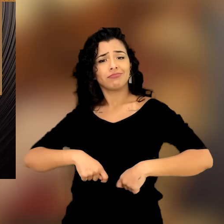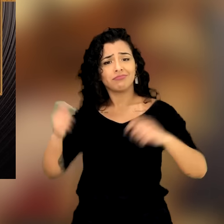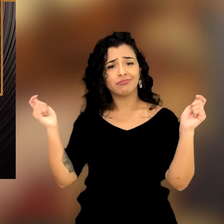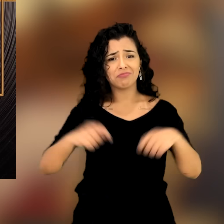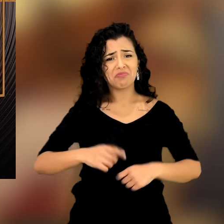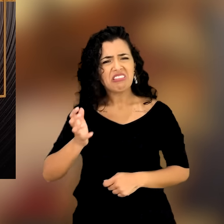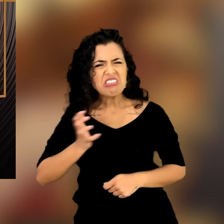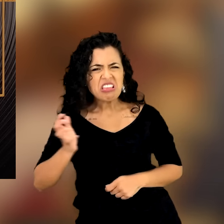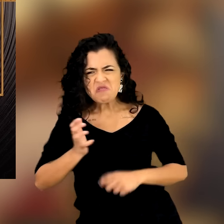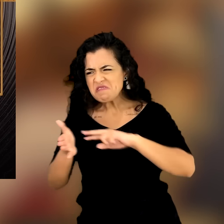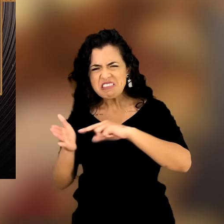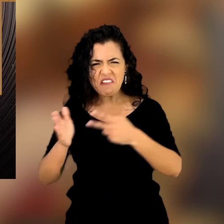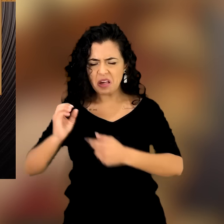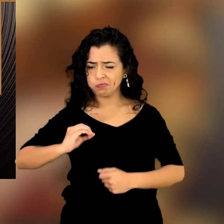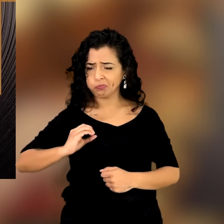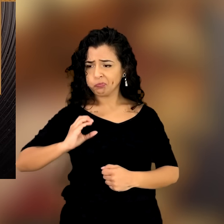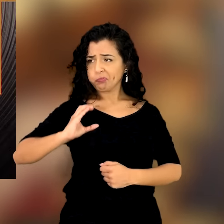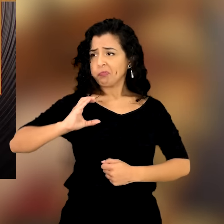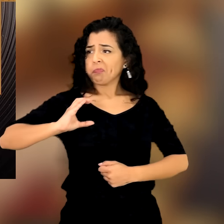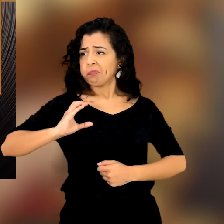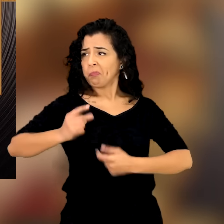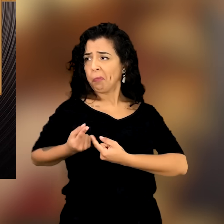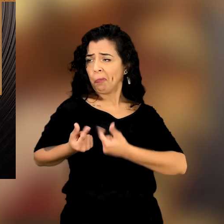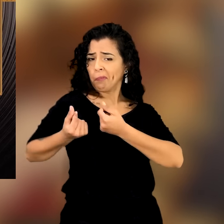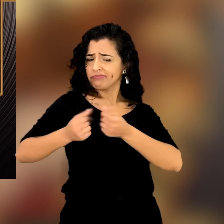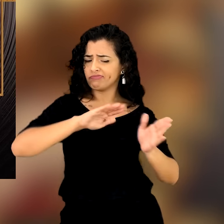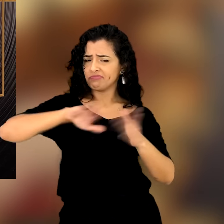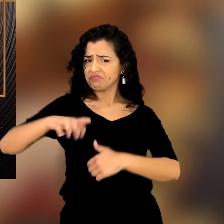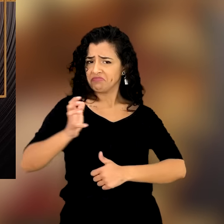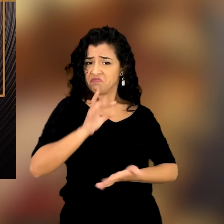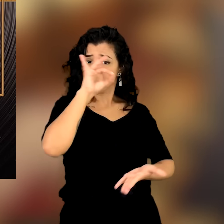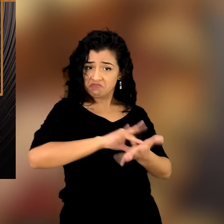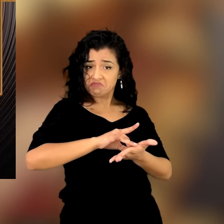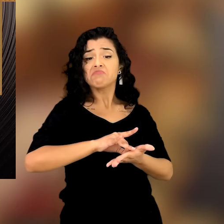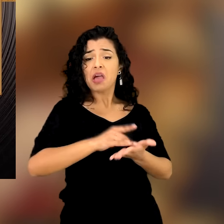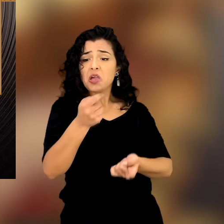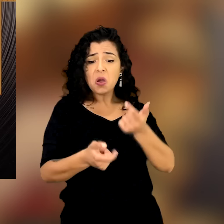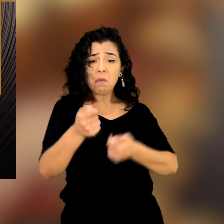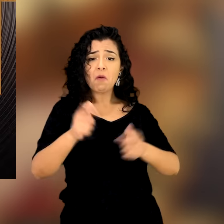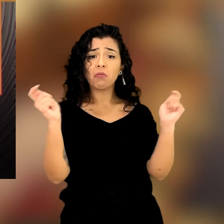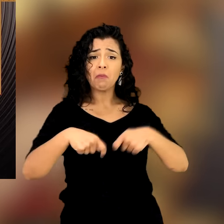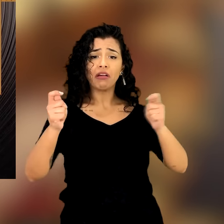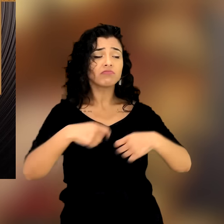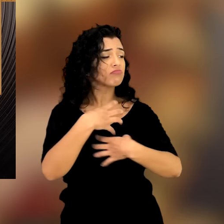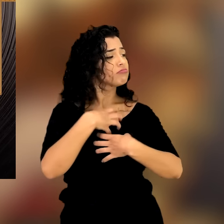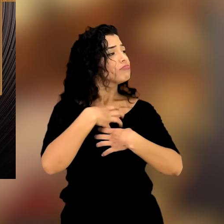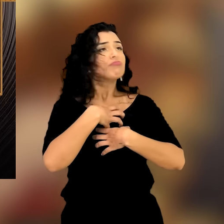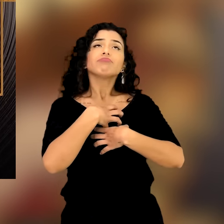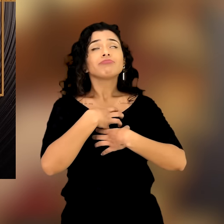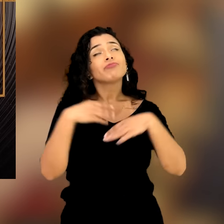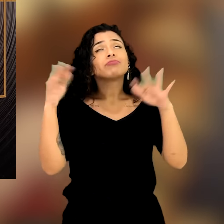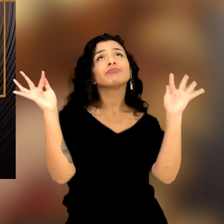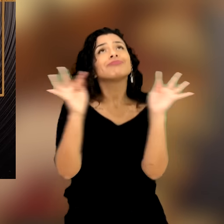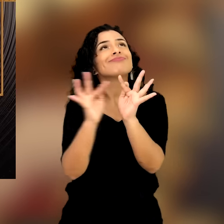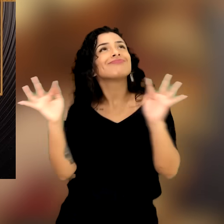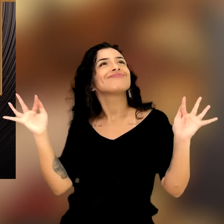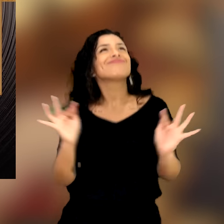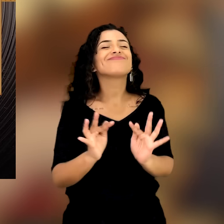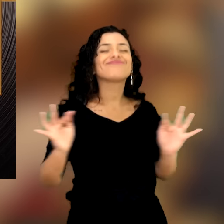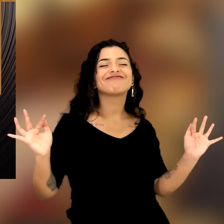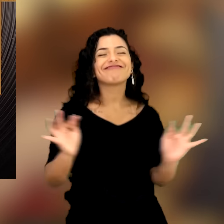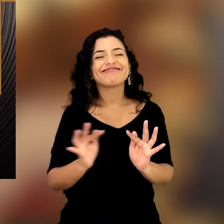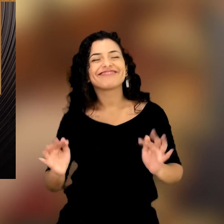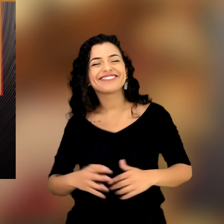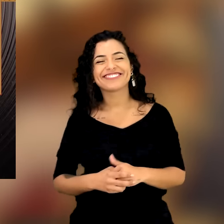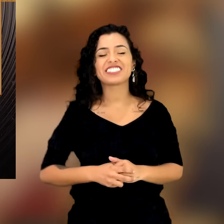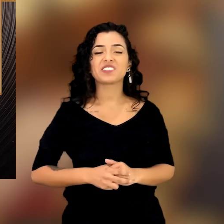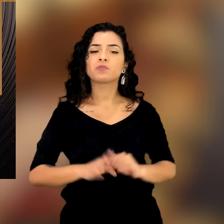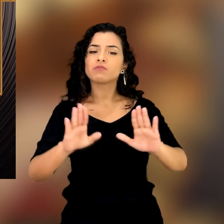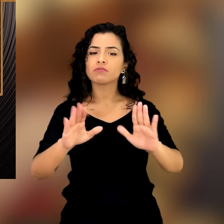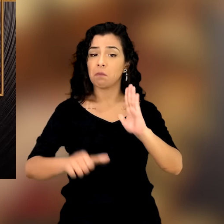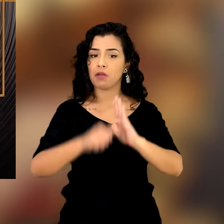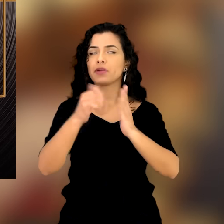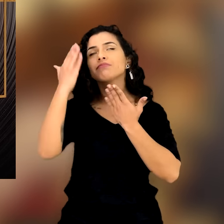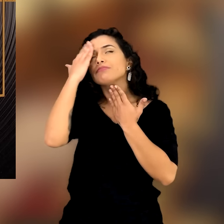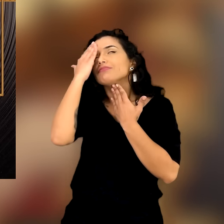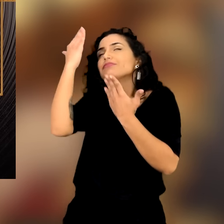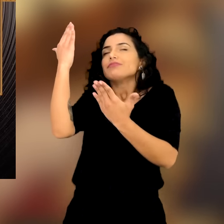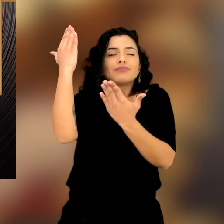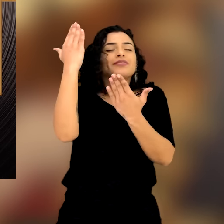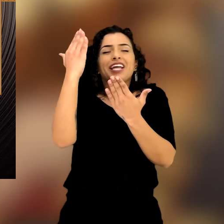A rima que eu levo e sou grato é pautada em princípios